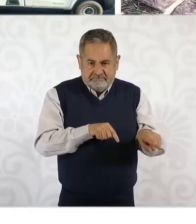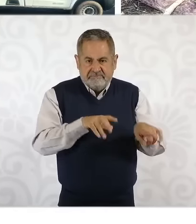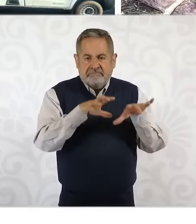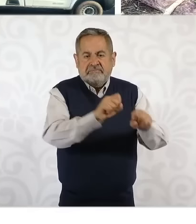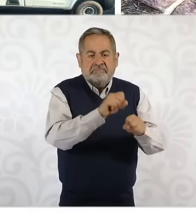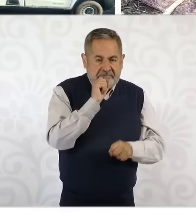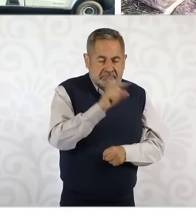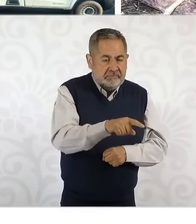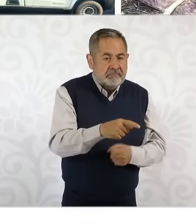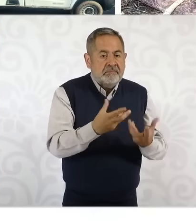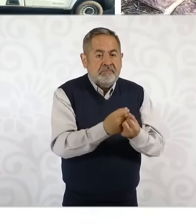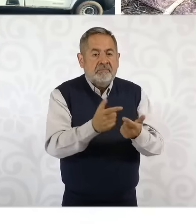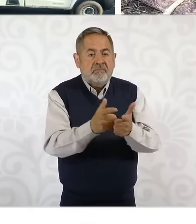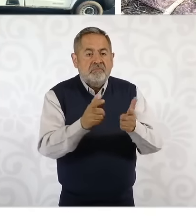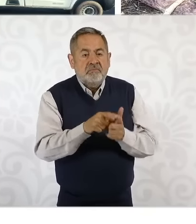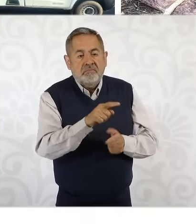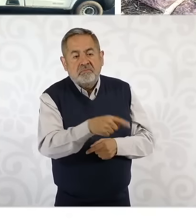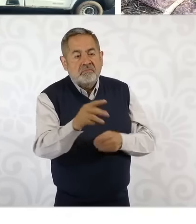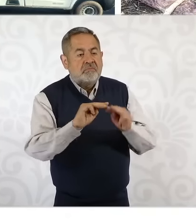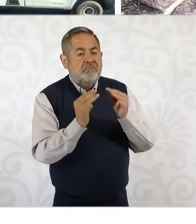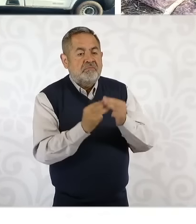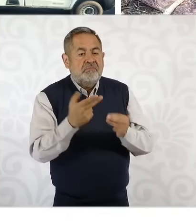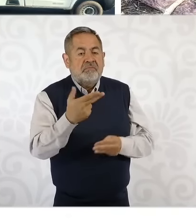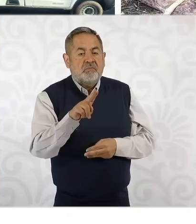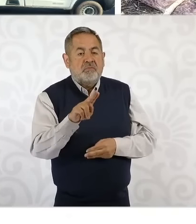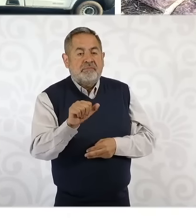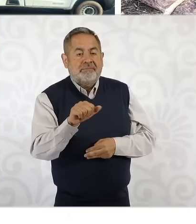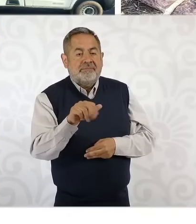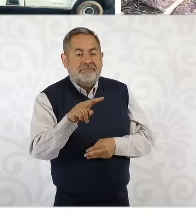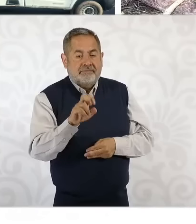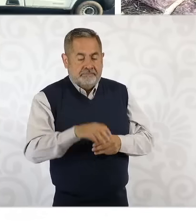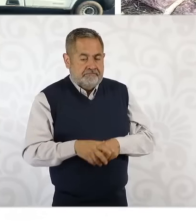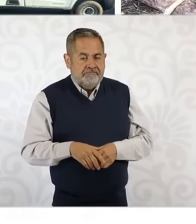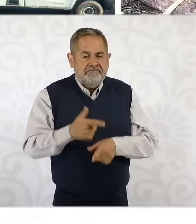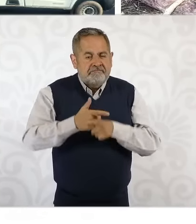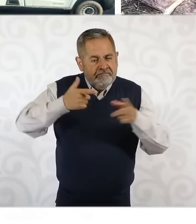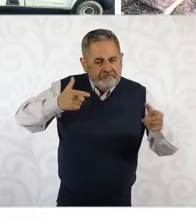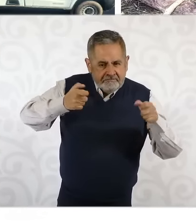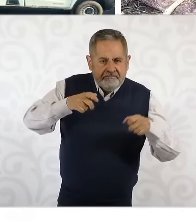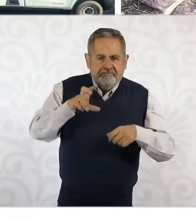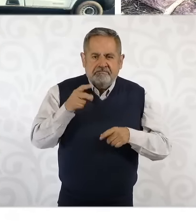de Wasabe. En estas acciones se aseguraron más de 30 armas de fuego, incluyendo un fusil Barret,